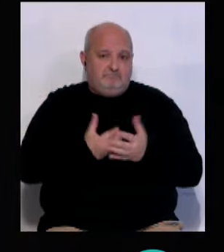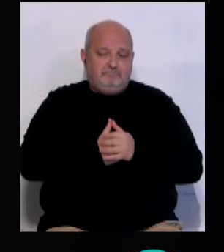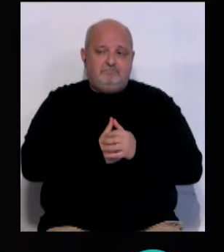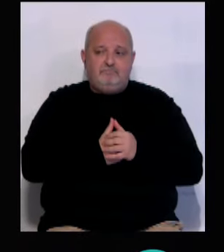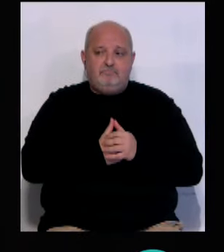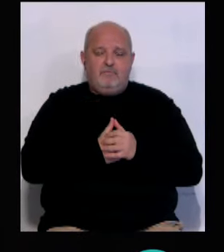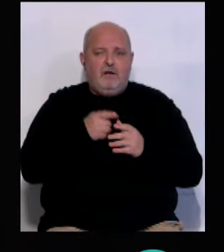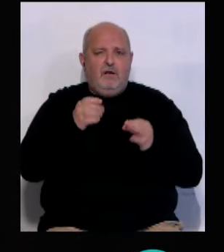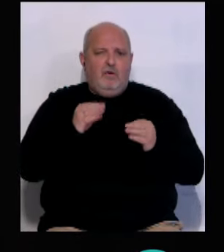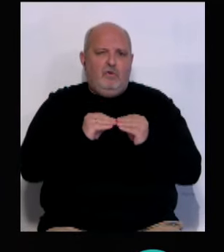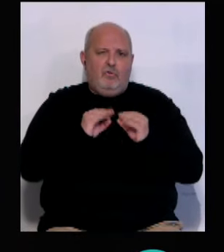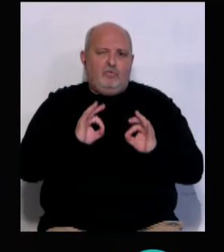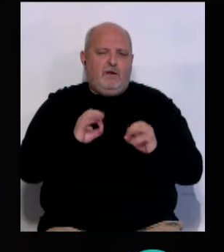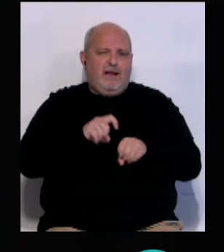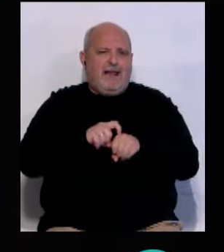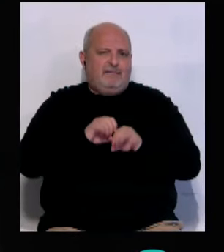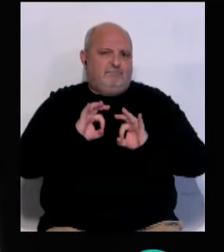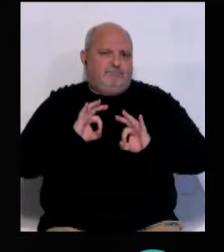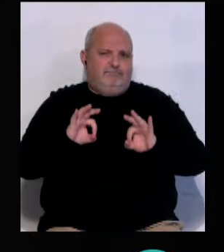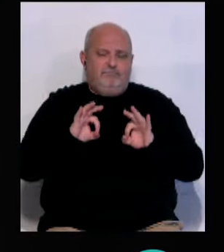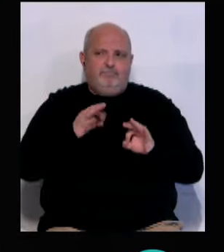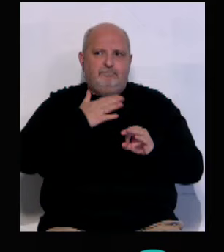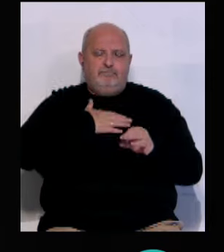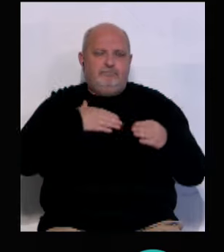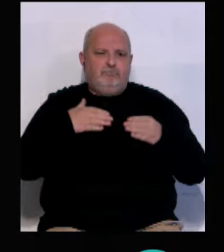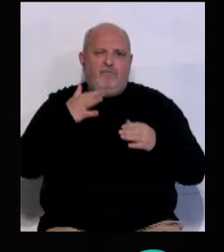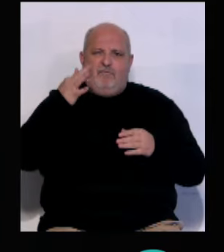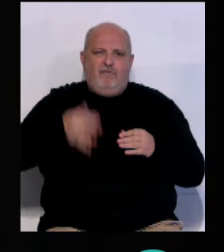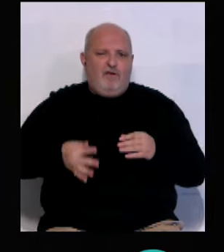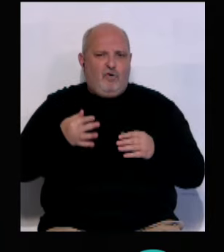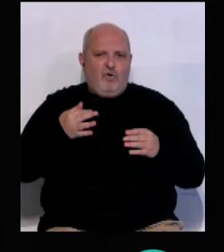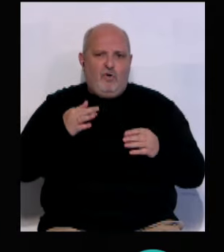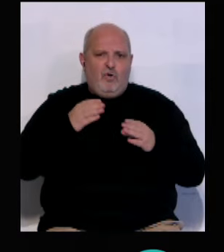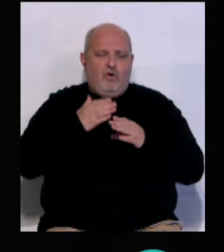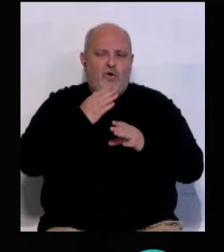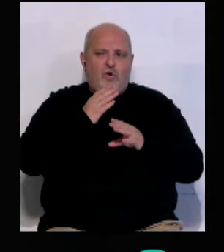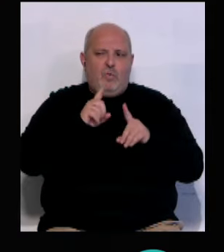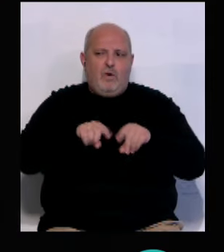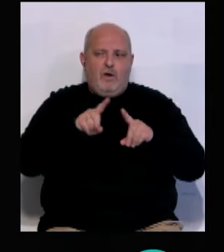él era muy de los suyos era muy de tengo mi 11 y no lo quito ni aunque aunque me meta un W en